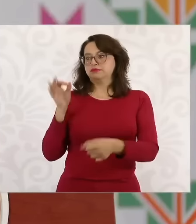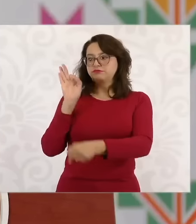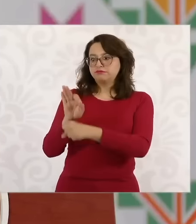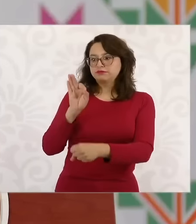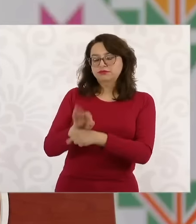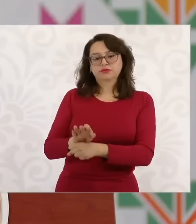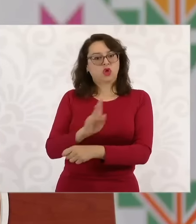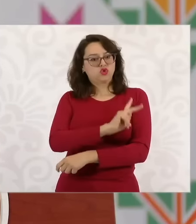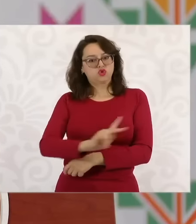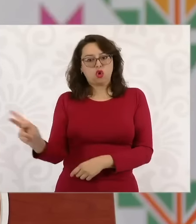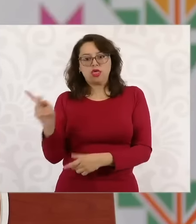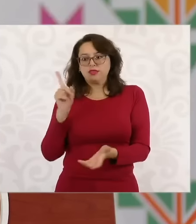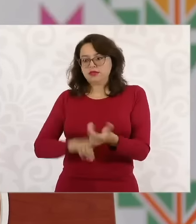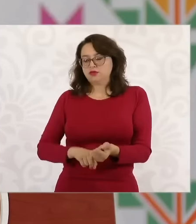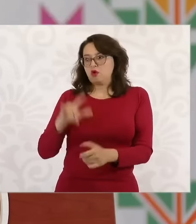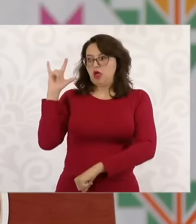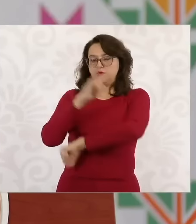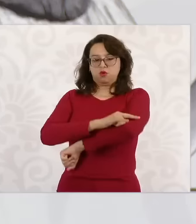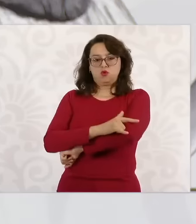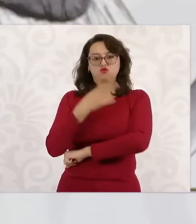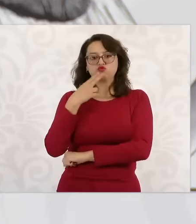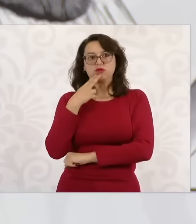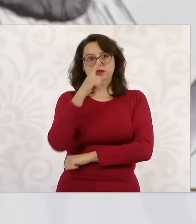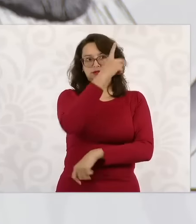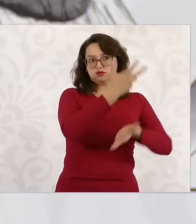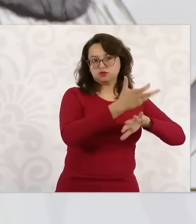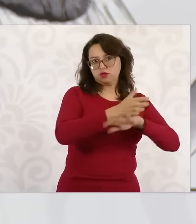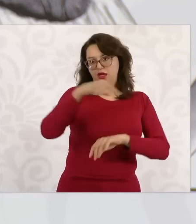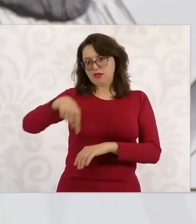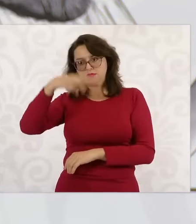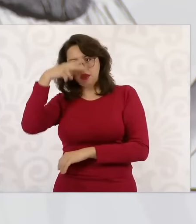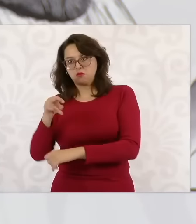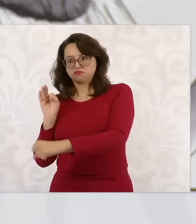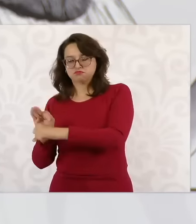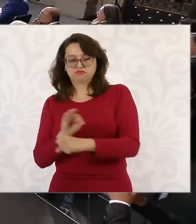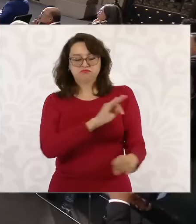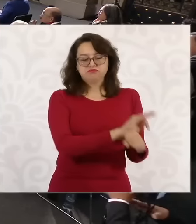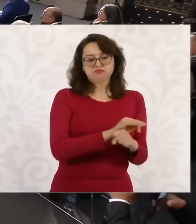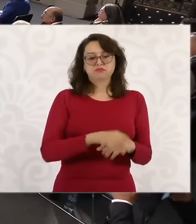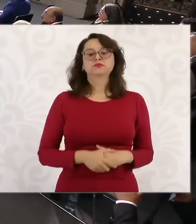todos los que utilizan las aerolíneas de Estados Unidos y de México. Muy bien. Eh, aprovecho